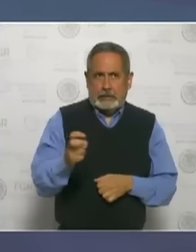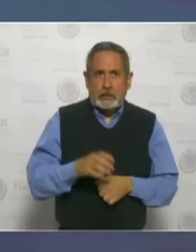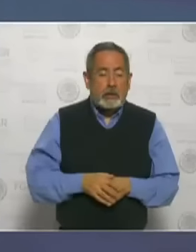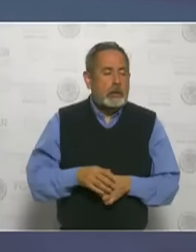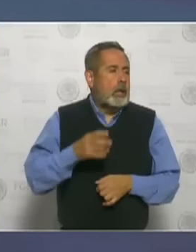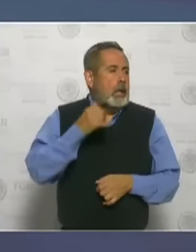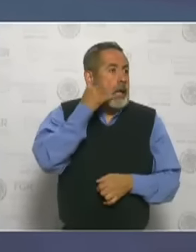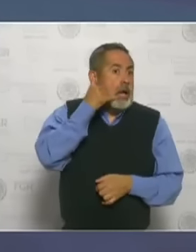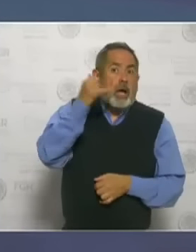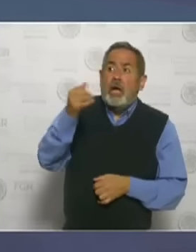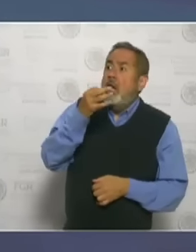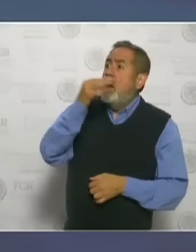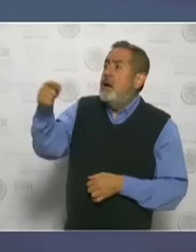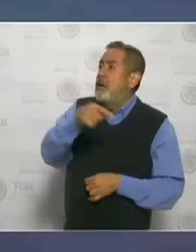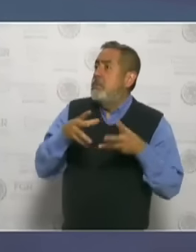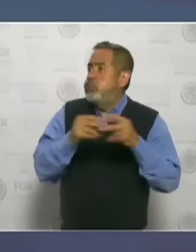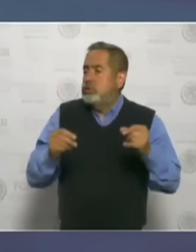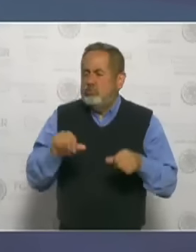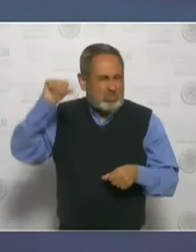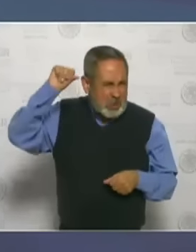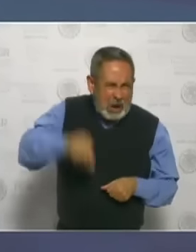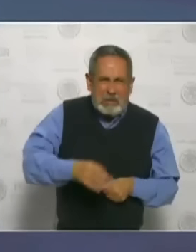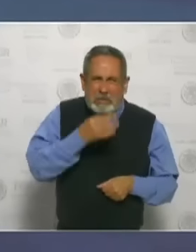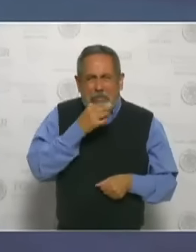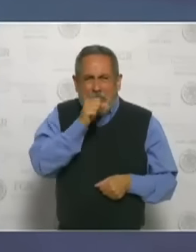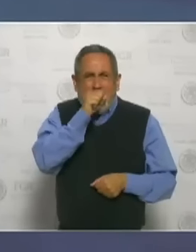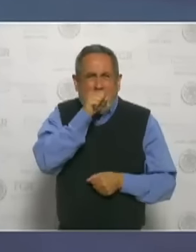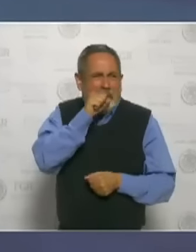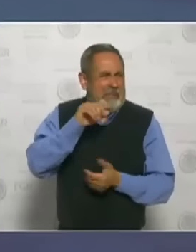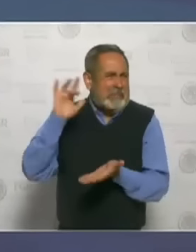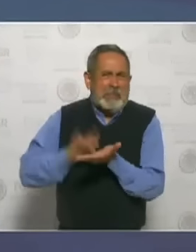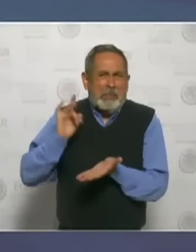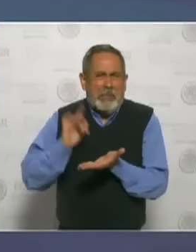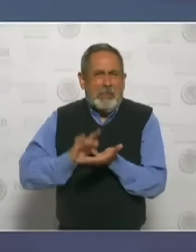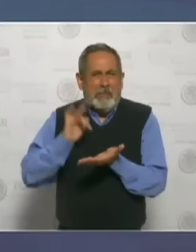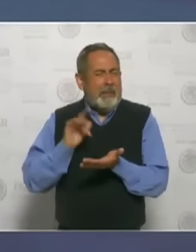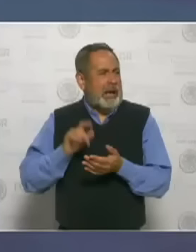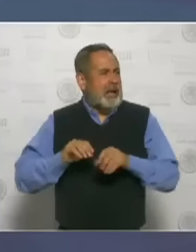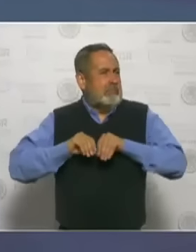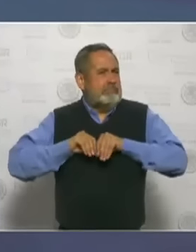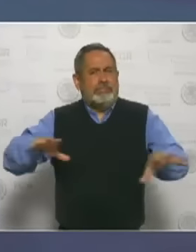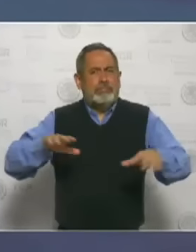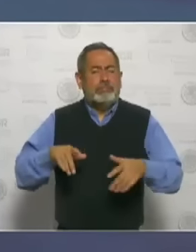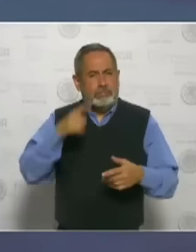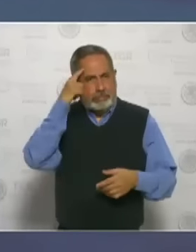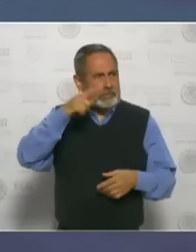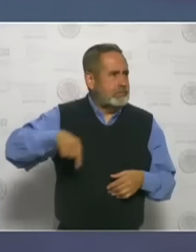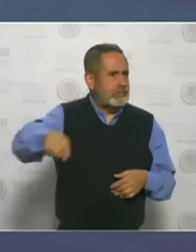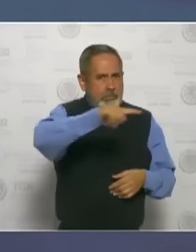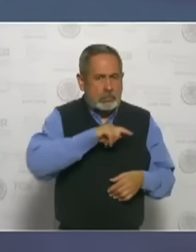de desaparición, la creación de la base nacional de carpetas de investigación, la creación de la